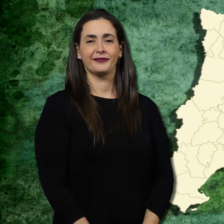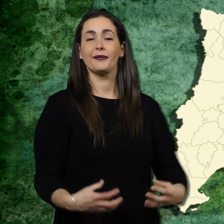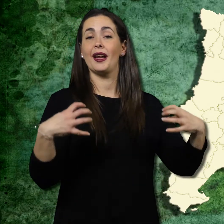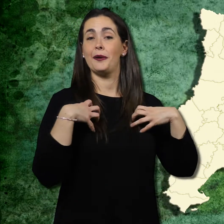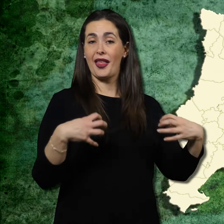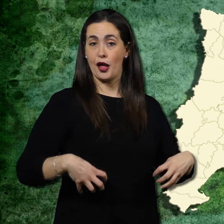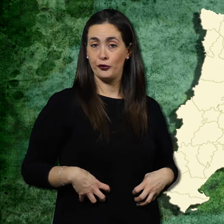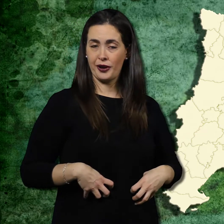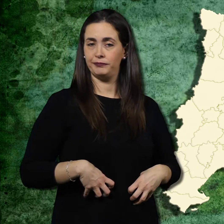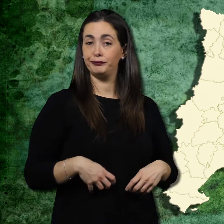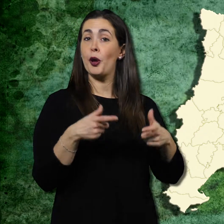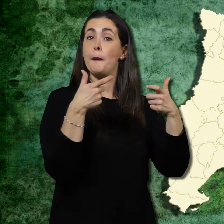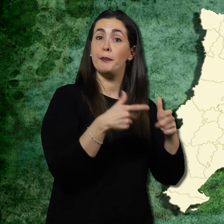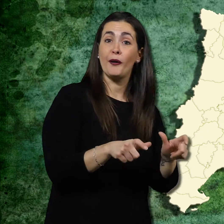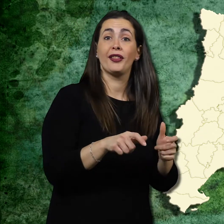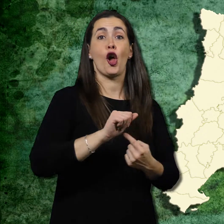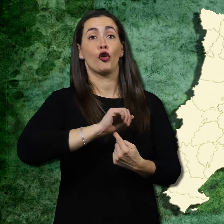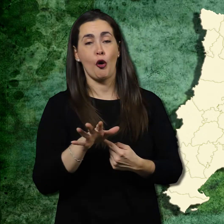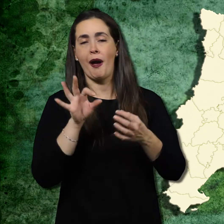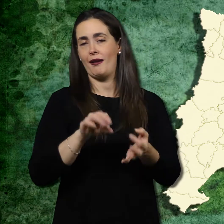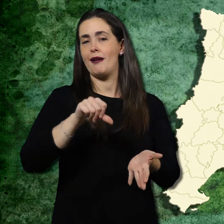BADALONA Província: Barcelona.